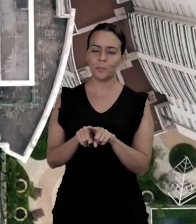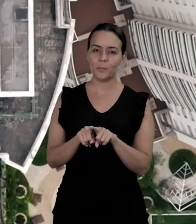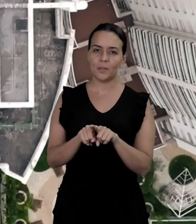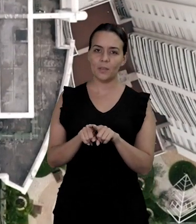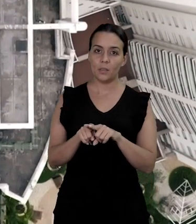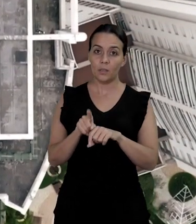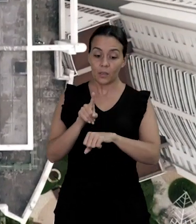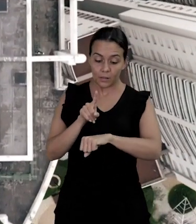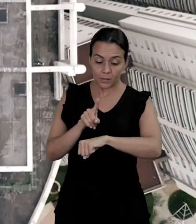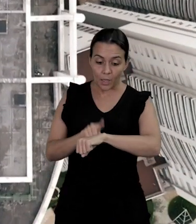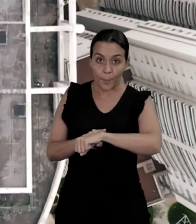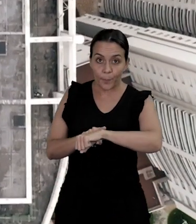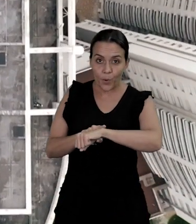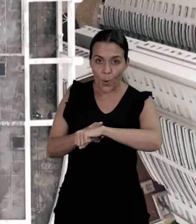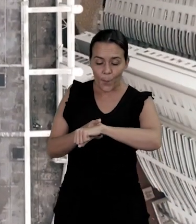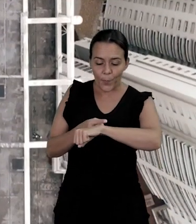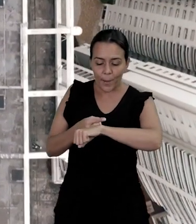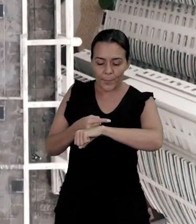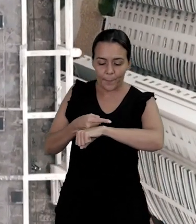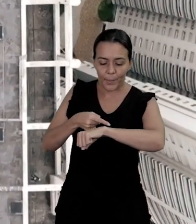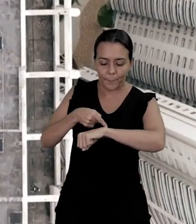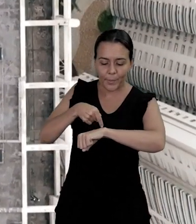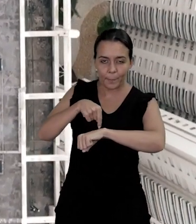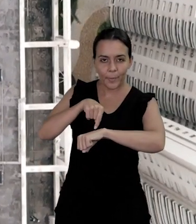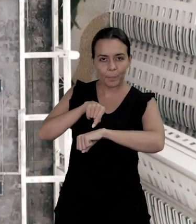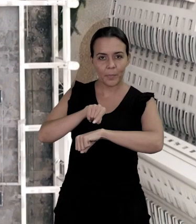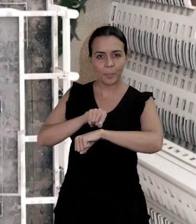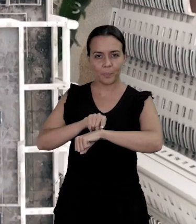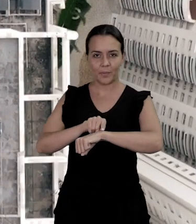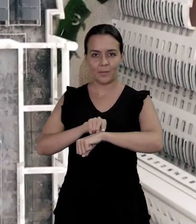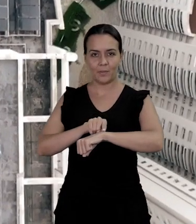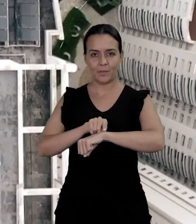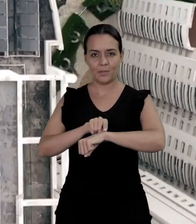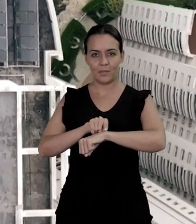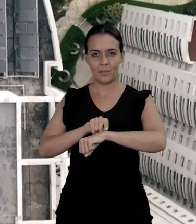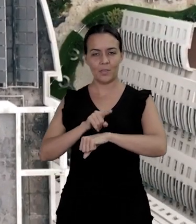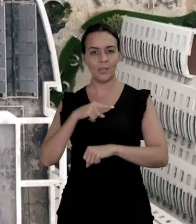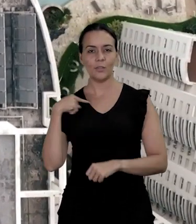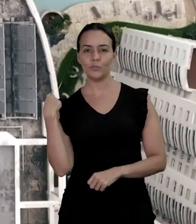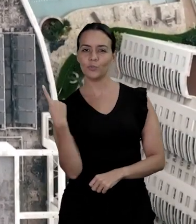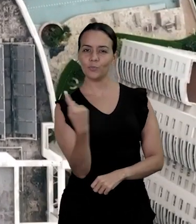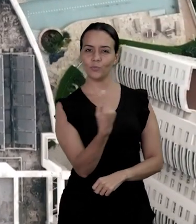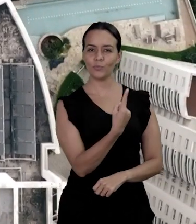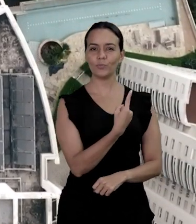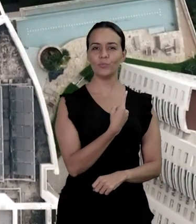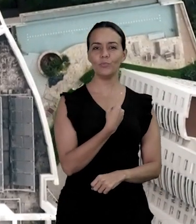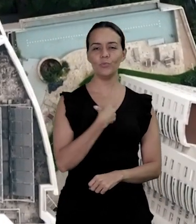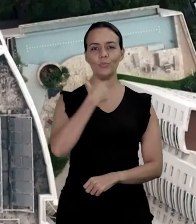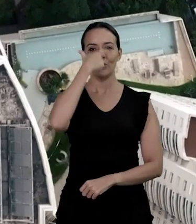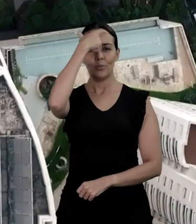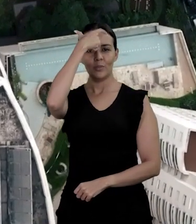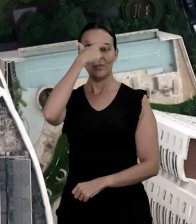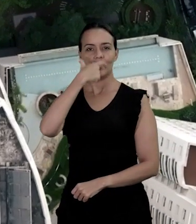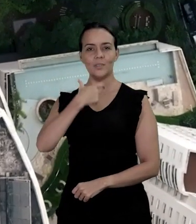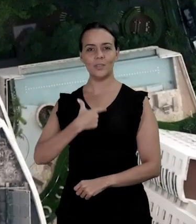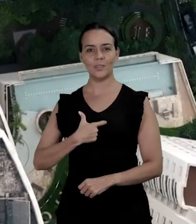O tempo existe porque nós existimos. Nós somos seres espaciais.